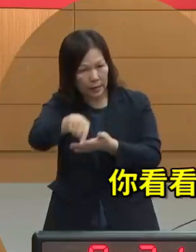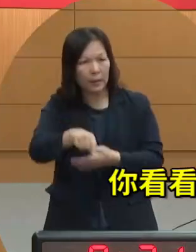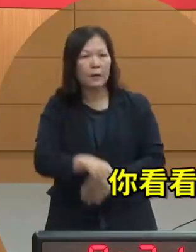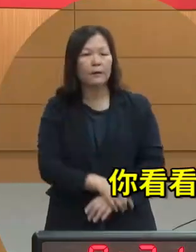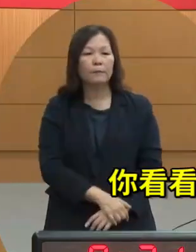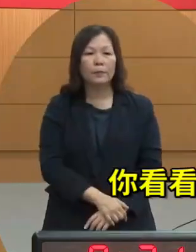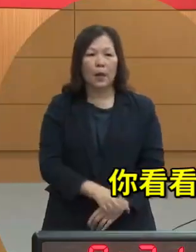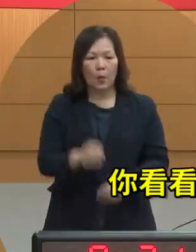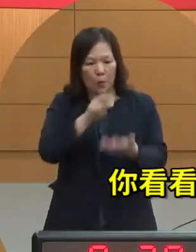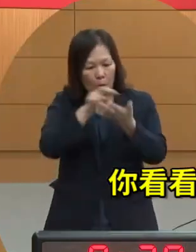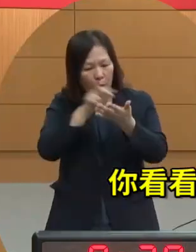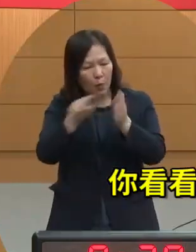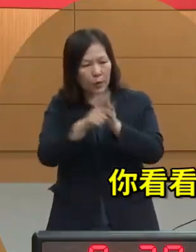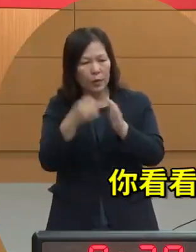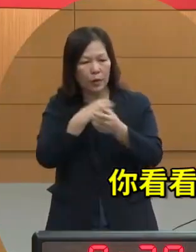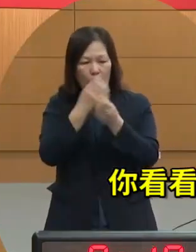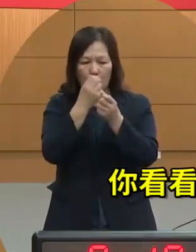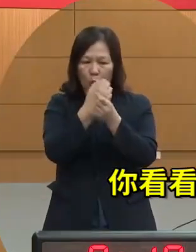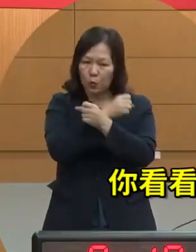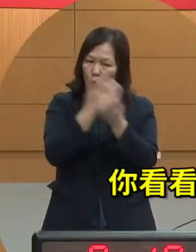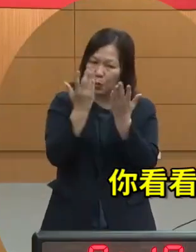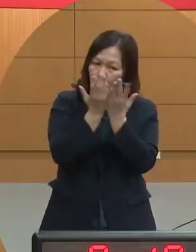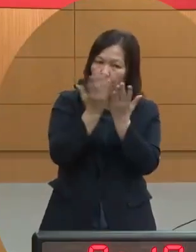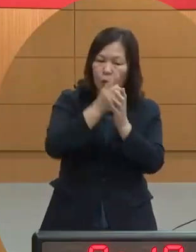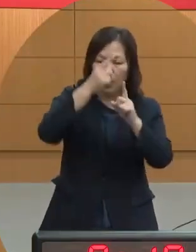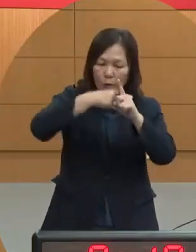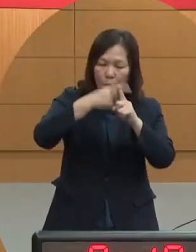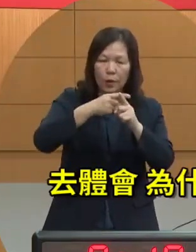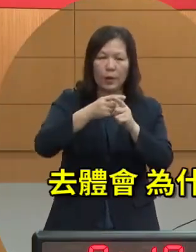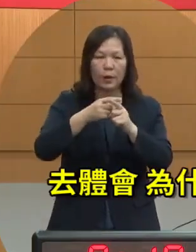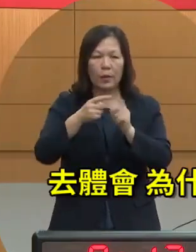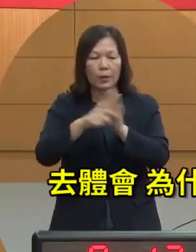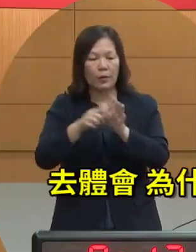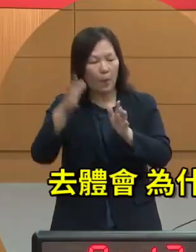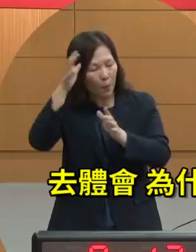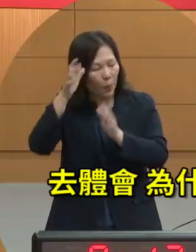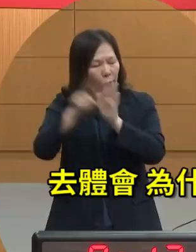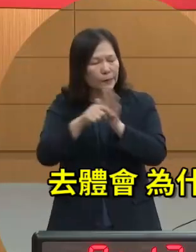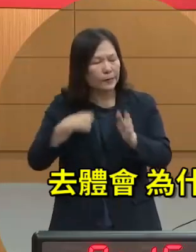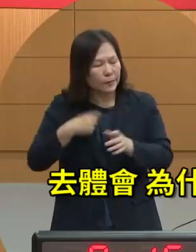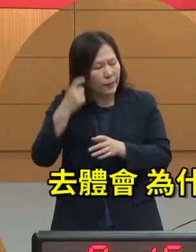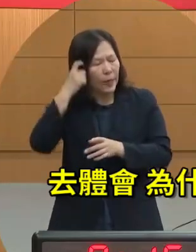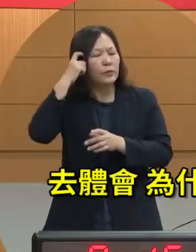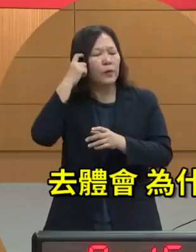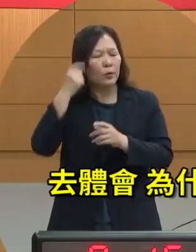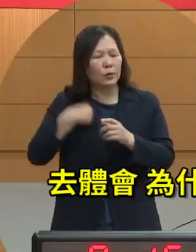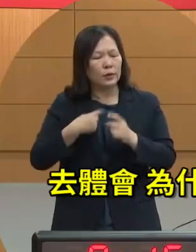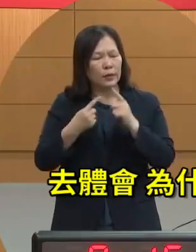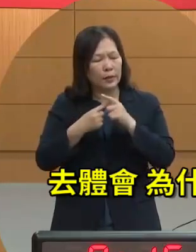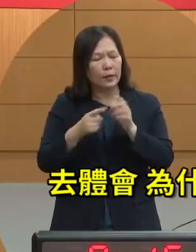你看看我的學經歷 看看我的政見 去體會 為什麼像我這個人要留在屏南努力